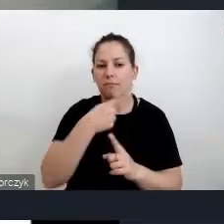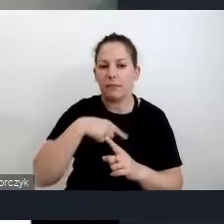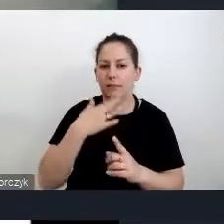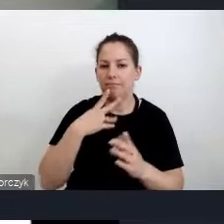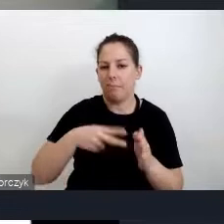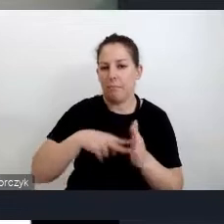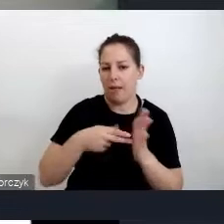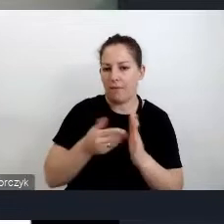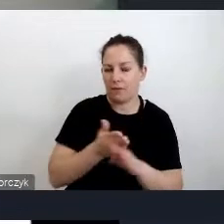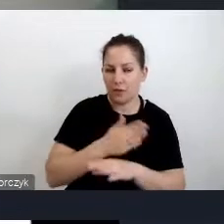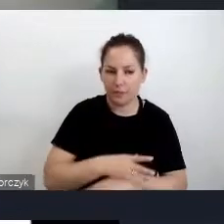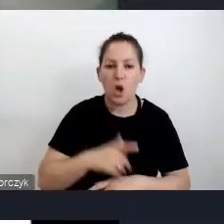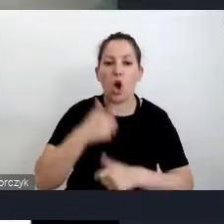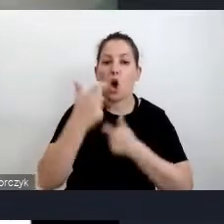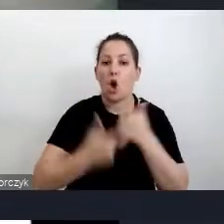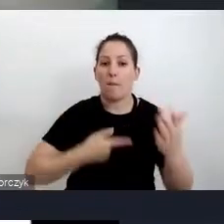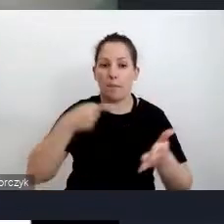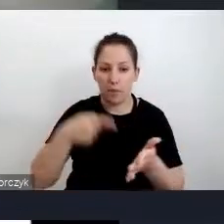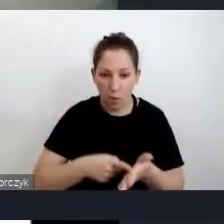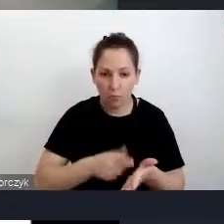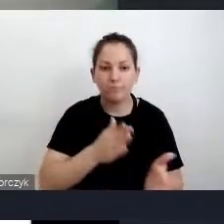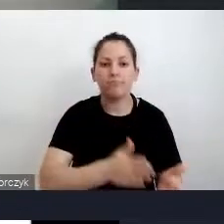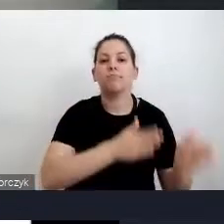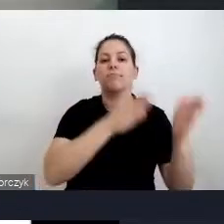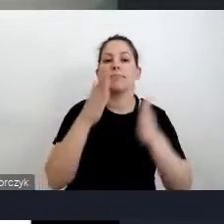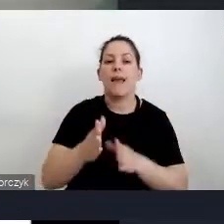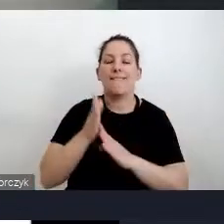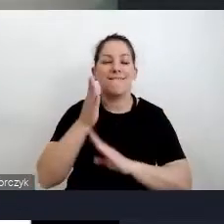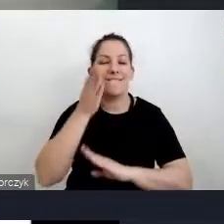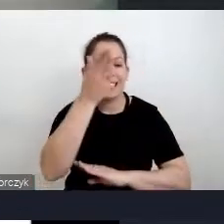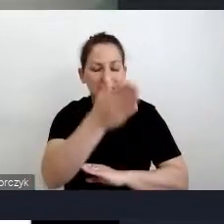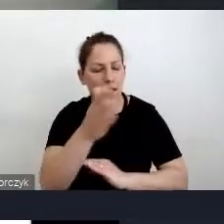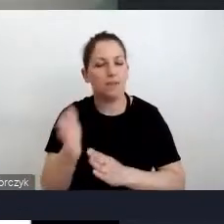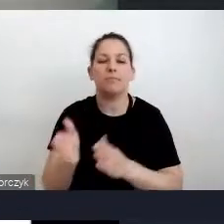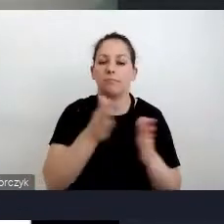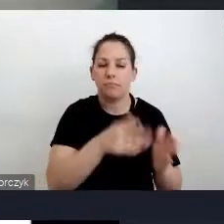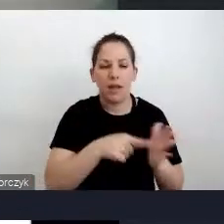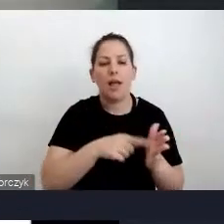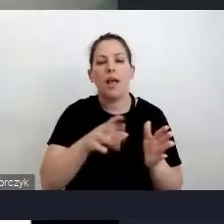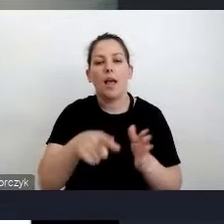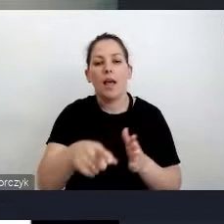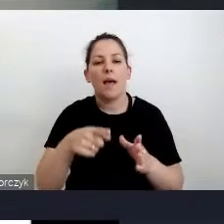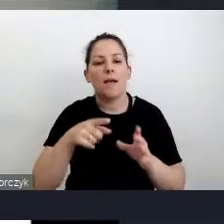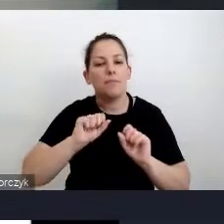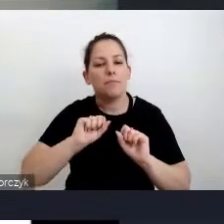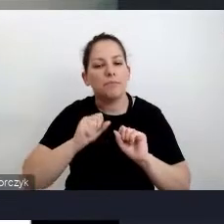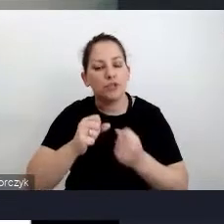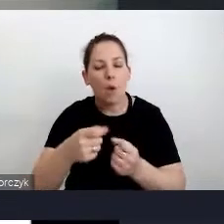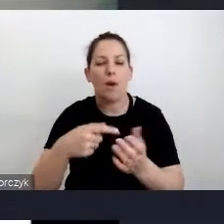Robimy to i przechodzimy od wizji do określenia konkretnych misji i działań, które pozwolą nam je zrealizować.